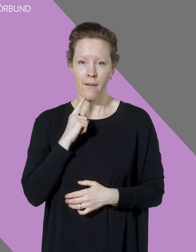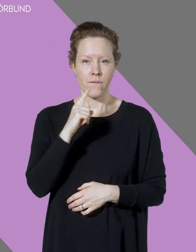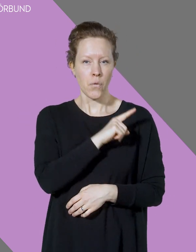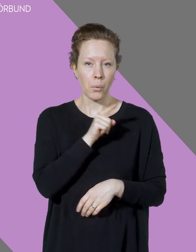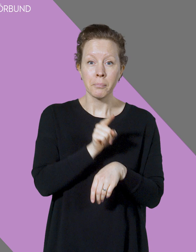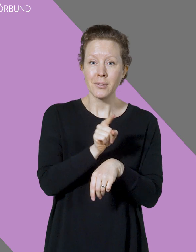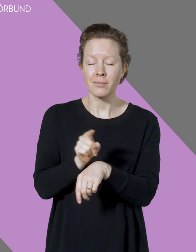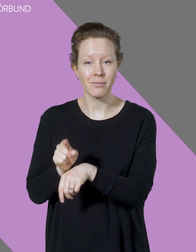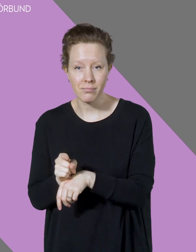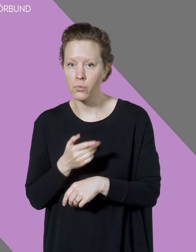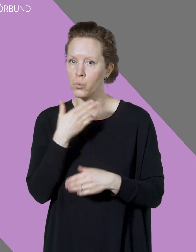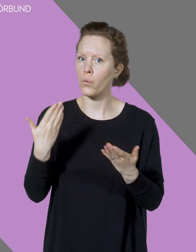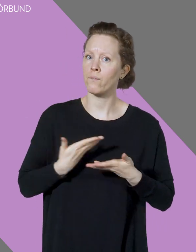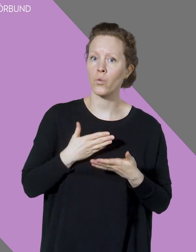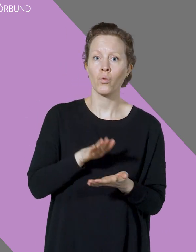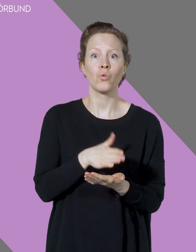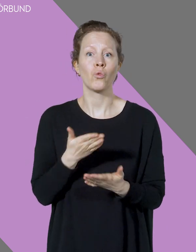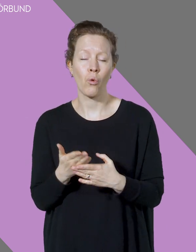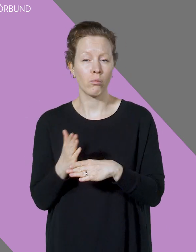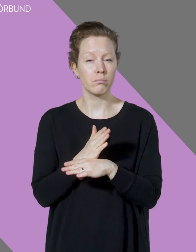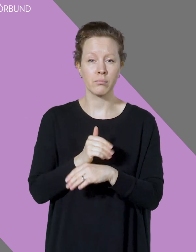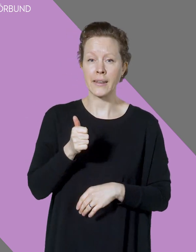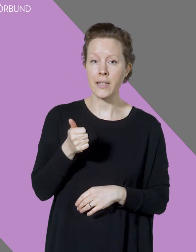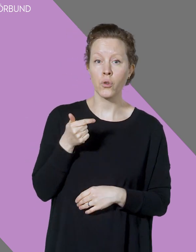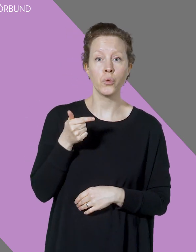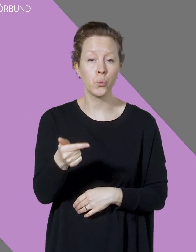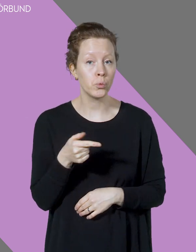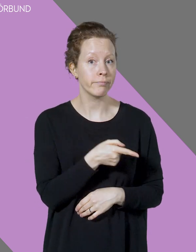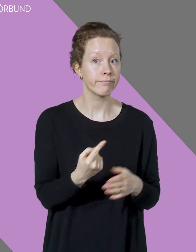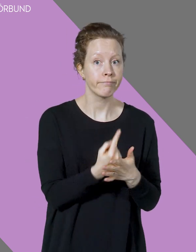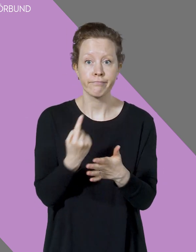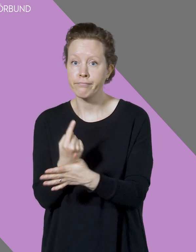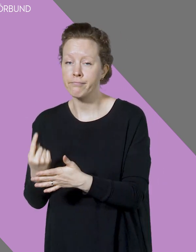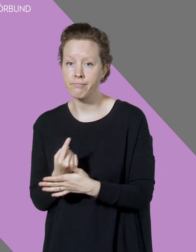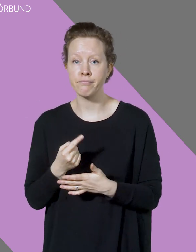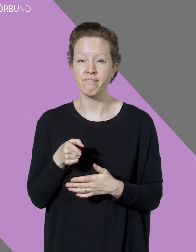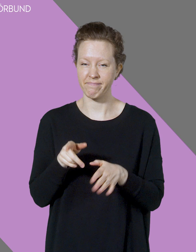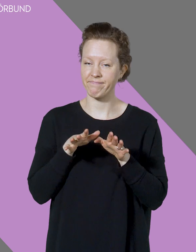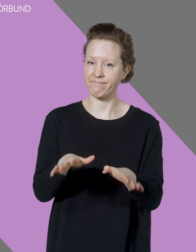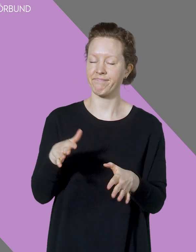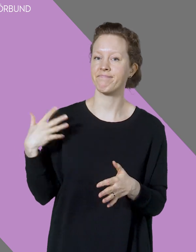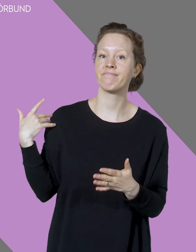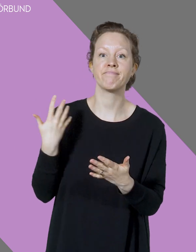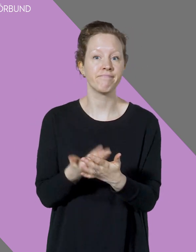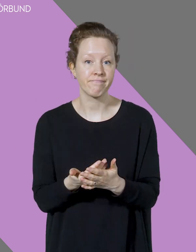I fjol blev beställaren utan tolk i omkring 9000 fall, - vilket är fler än någonsin.